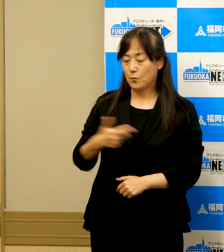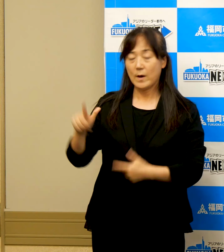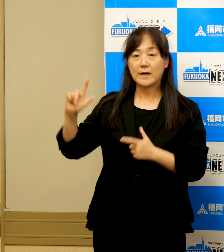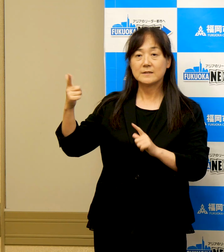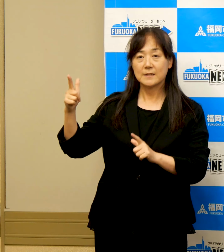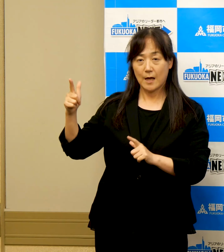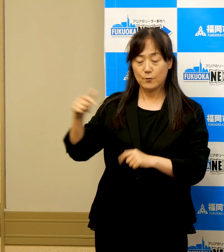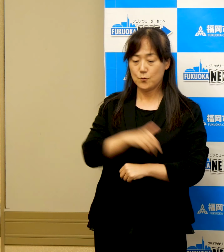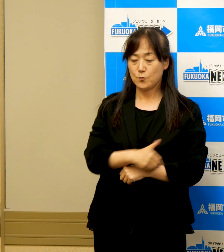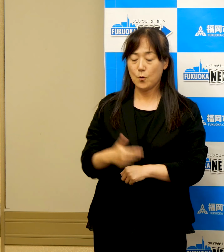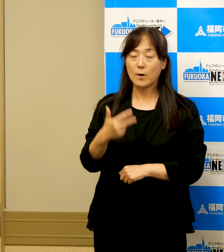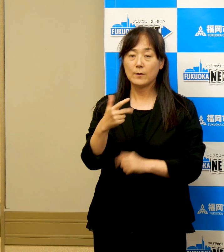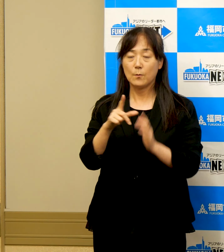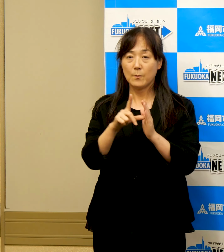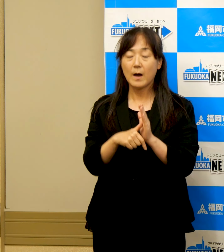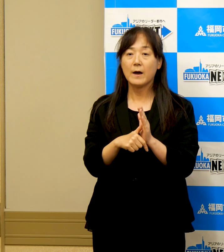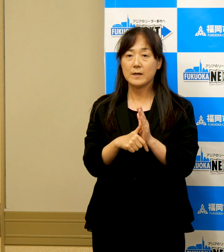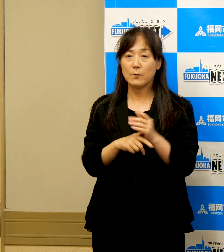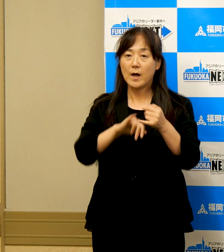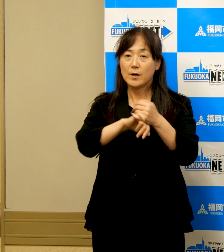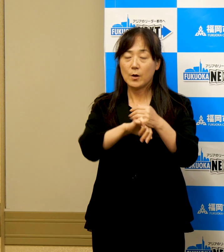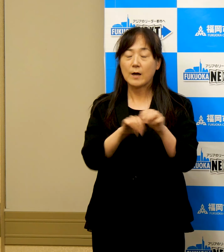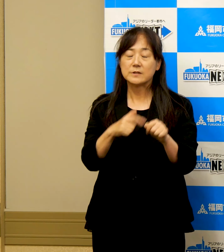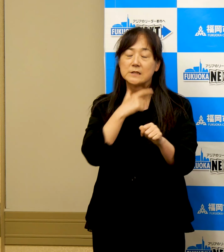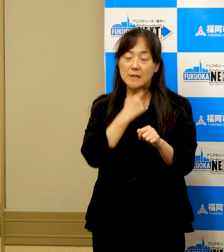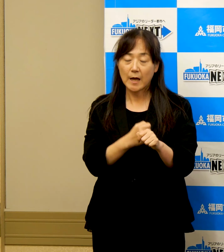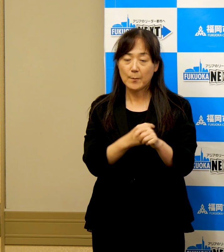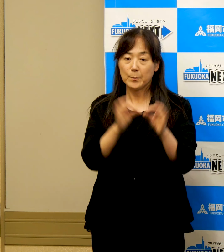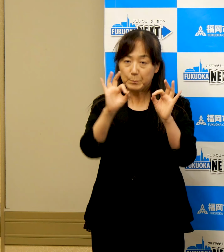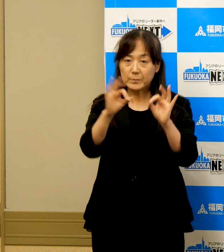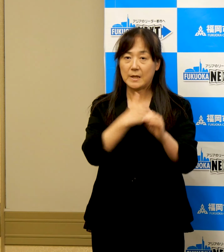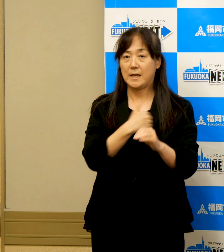福岡はもう予約しようと思えばできる状況があって